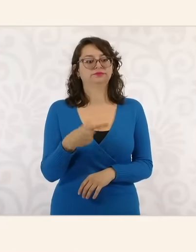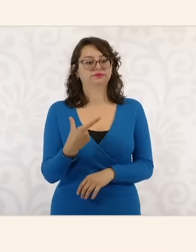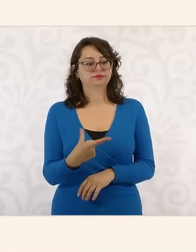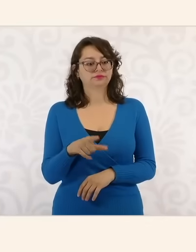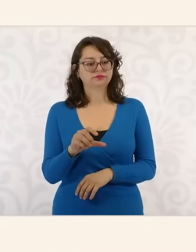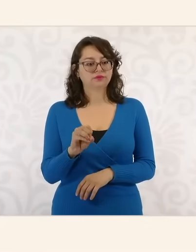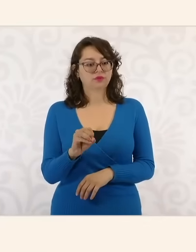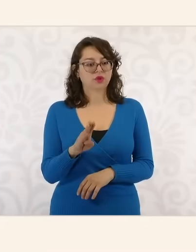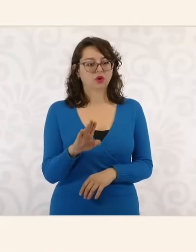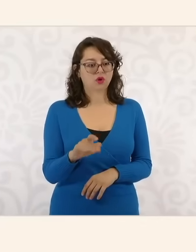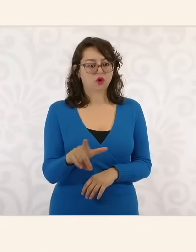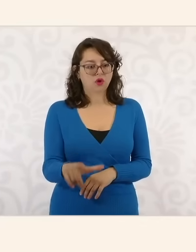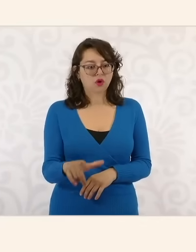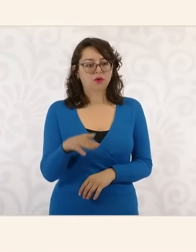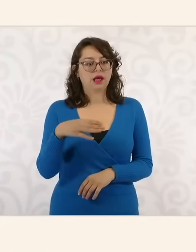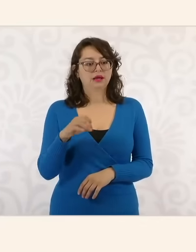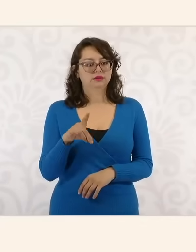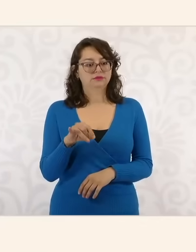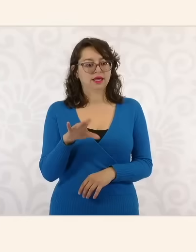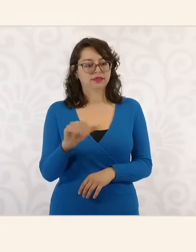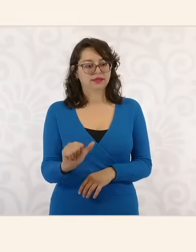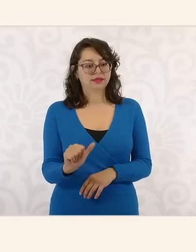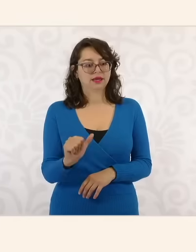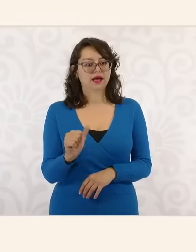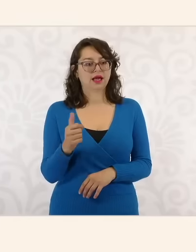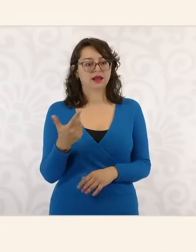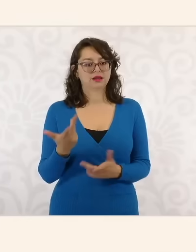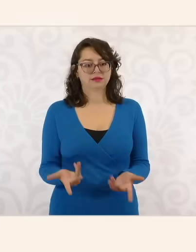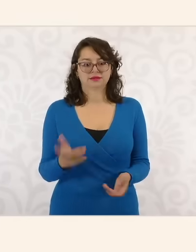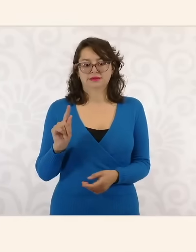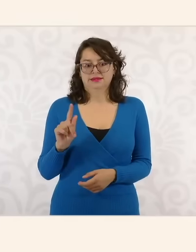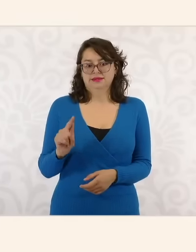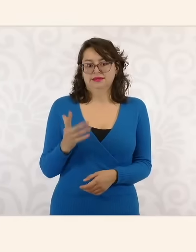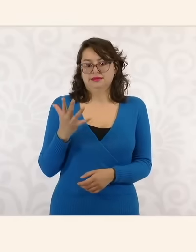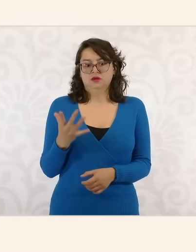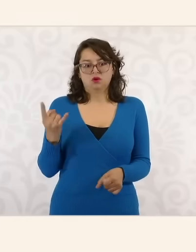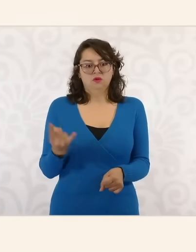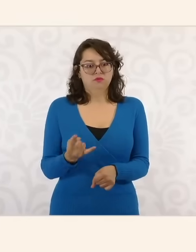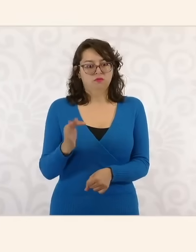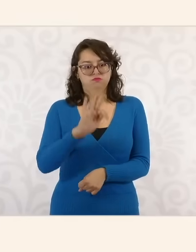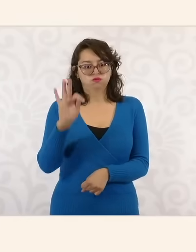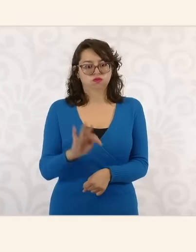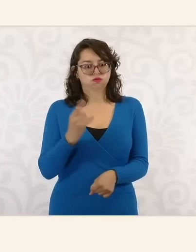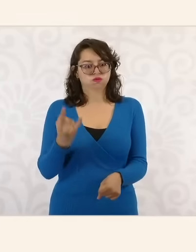Medica Polaris, LAPCO Soluciones Médicas. Vean estas 75% en cumplimiento y no han entregado casi